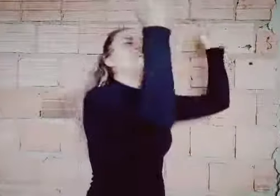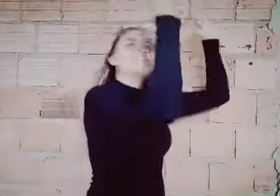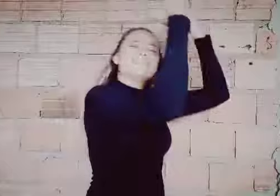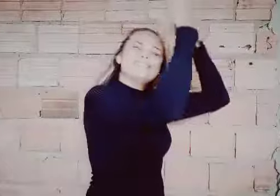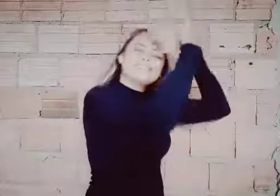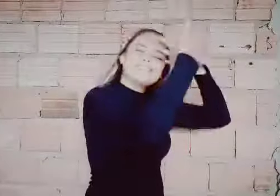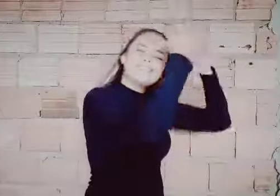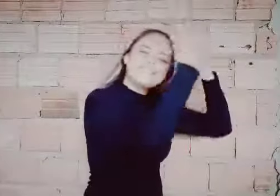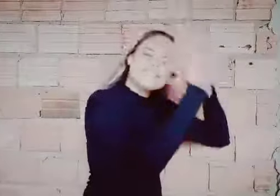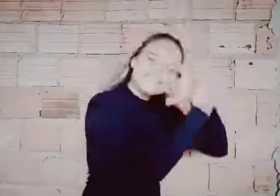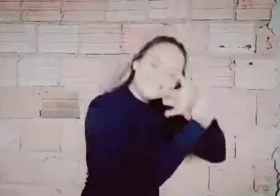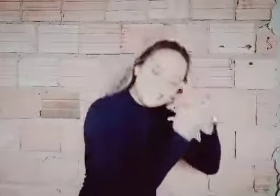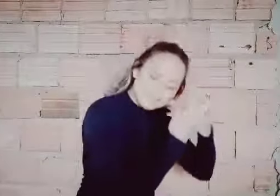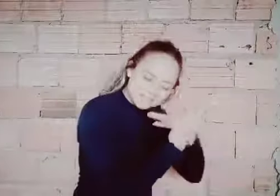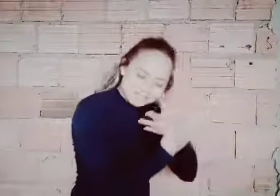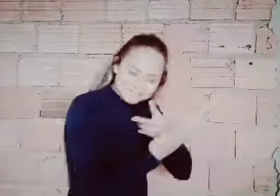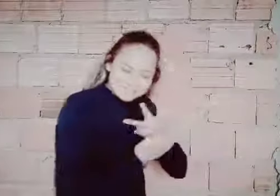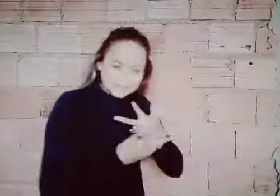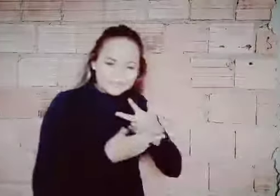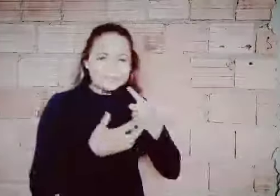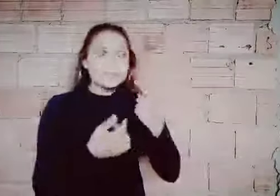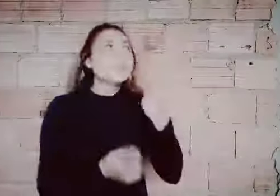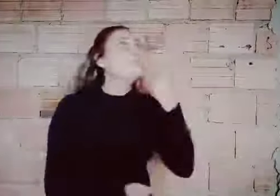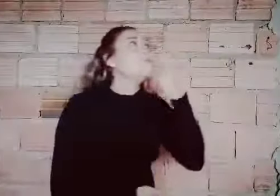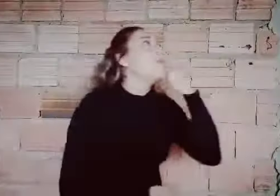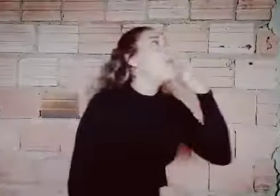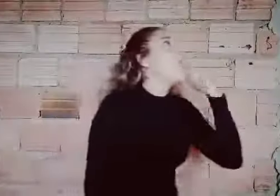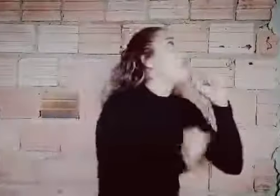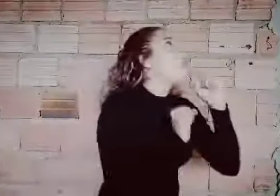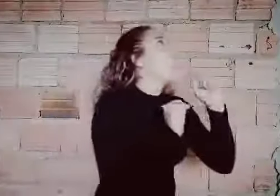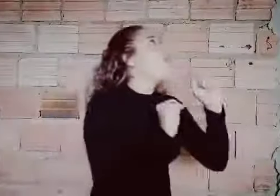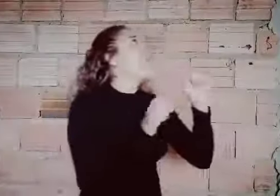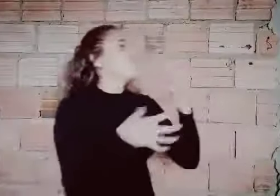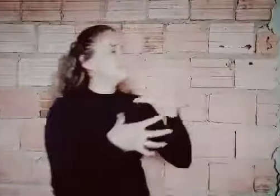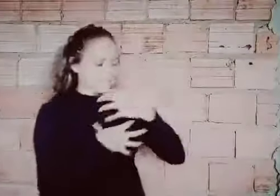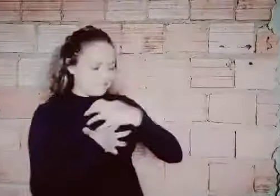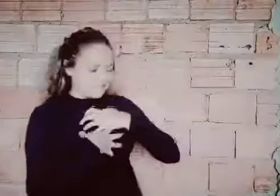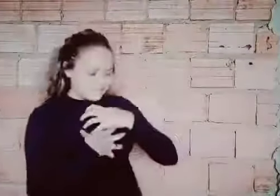Eu posso ver o teu poder